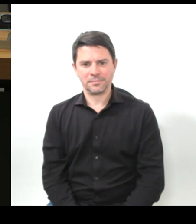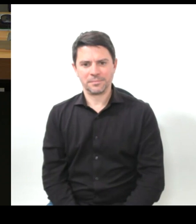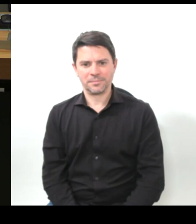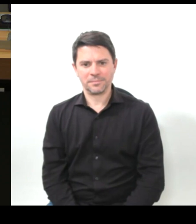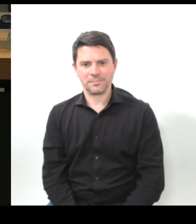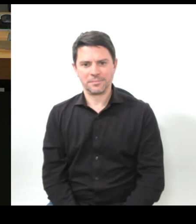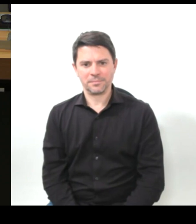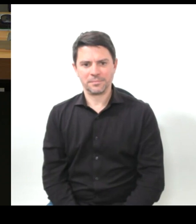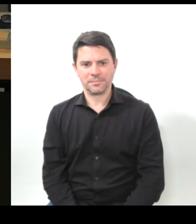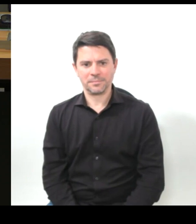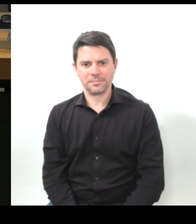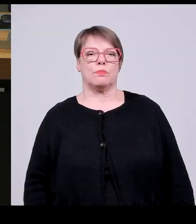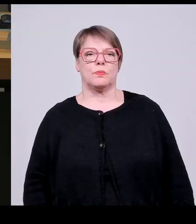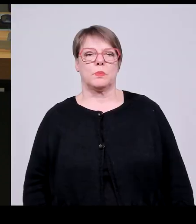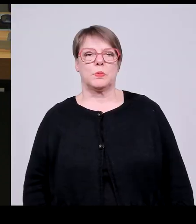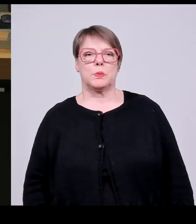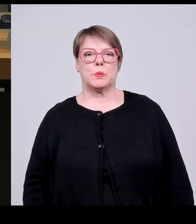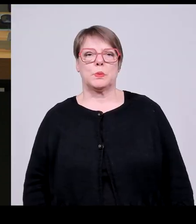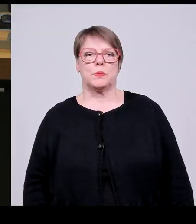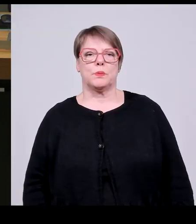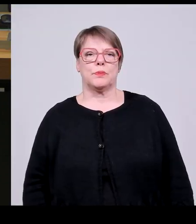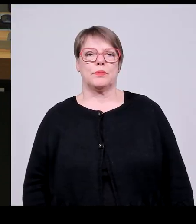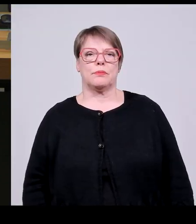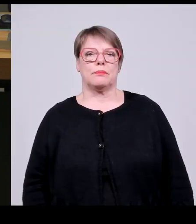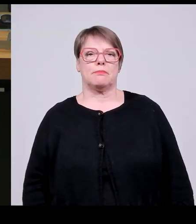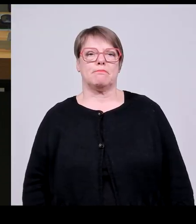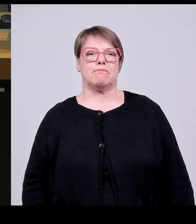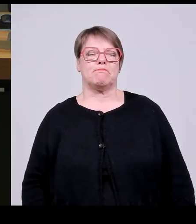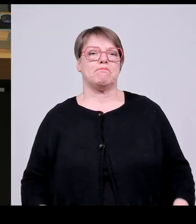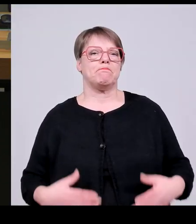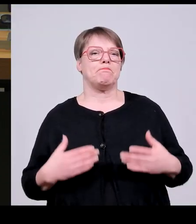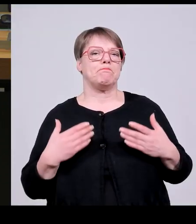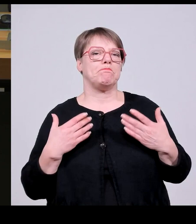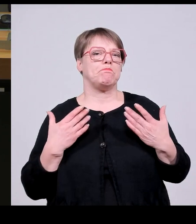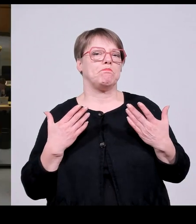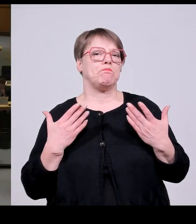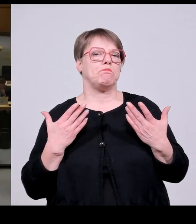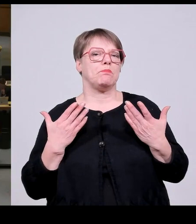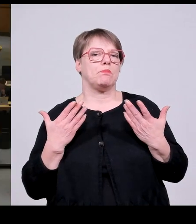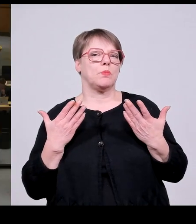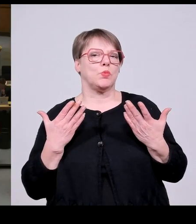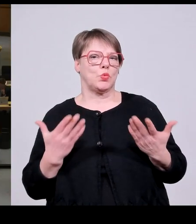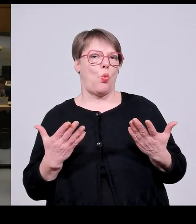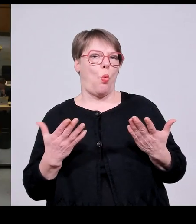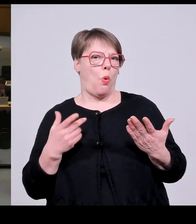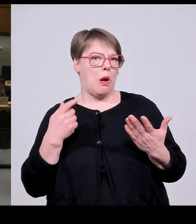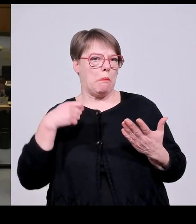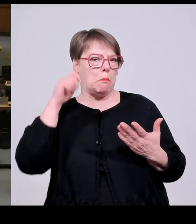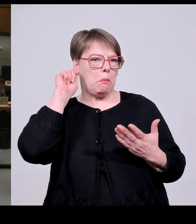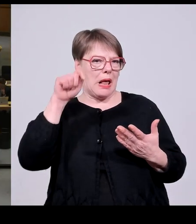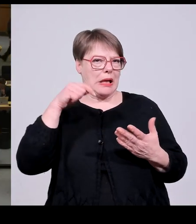Und auch für jede einzelne BVV gilt das Gleiche wie das, was ich für das Abgeordnetenhaus gesagt habe. Es